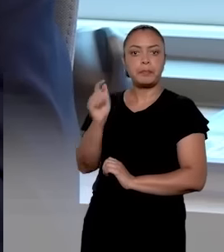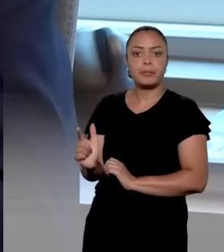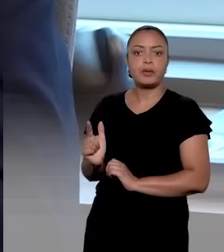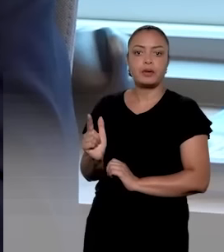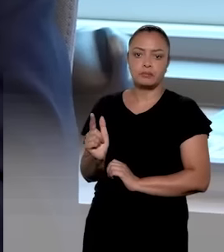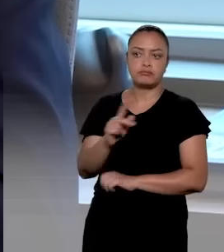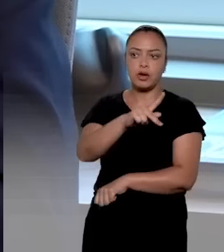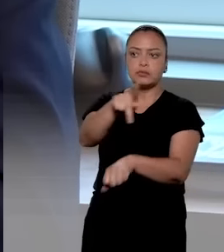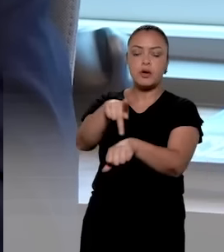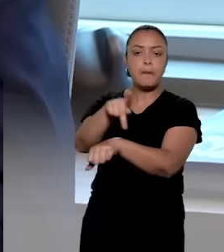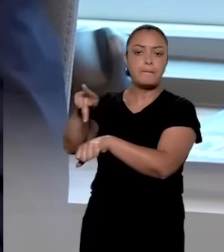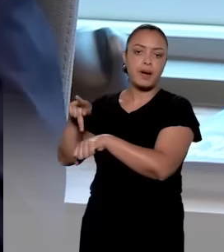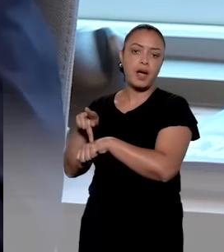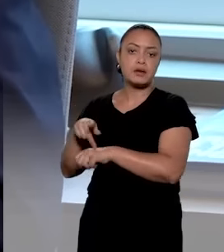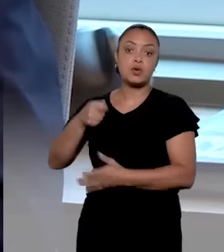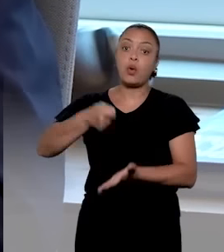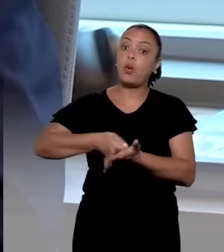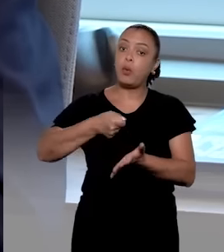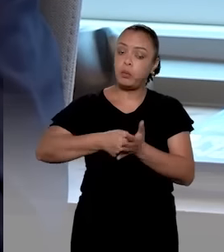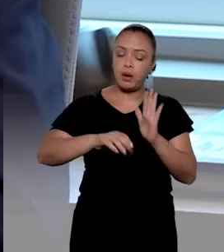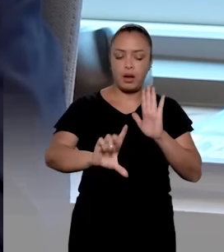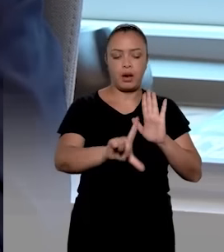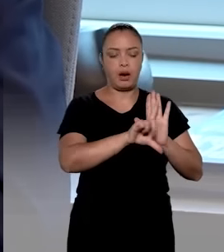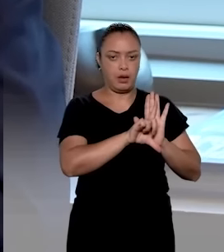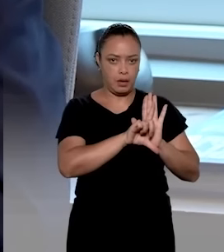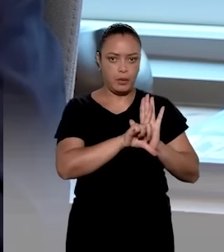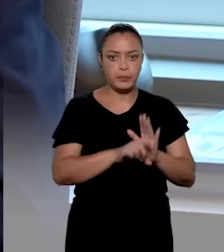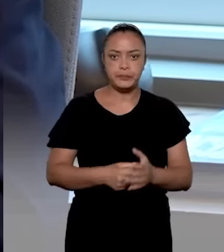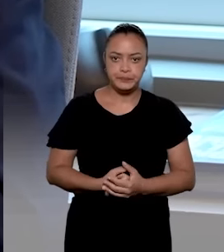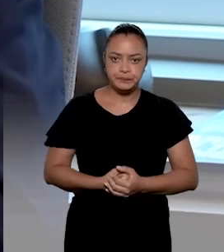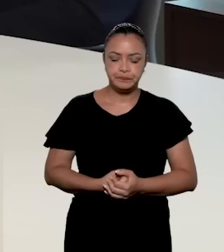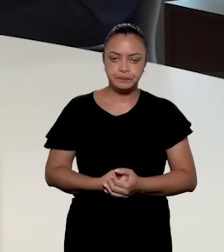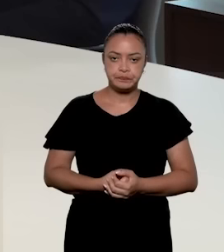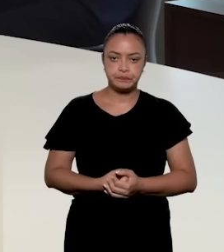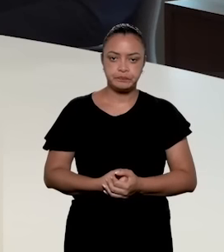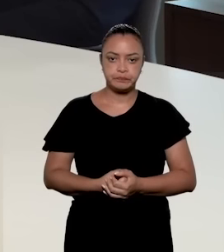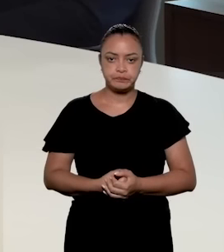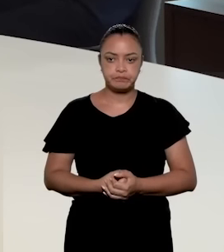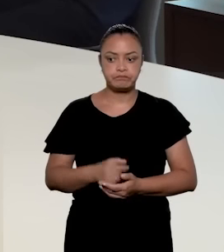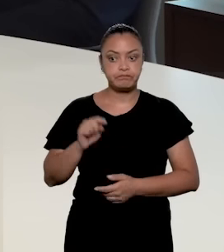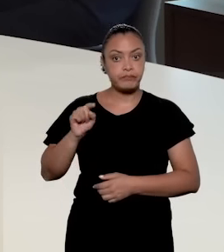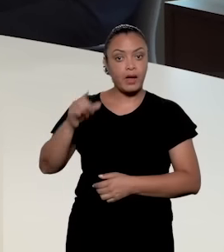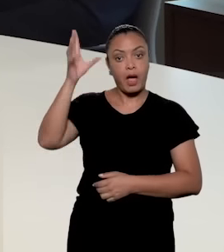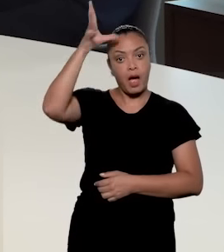obrigação legal de manter reservas e área permanente de preservação. No bioma Amazônia, 80%...